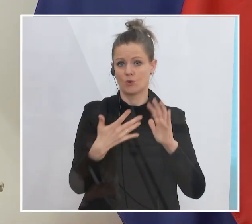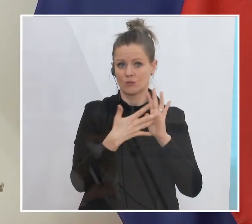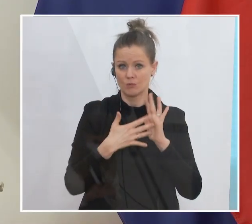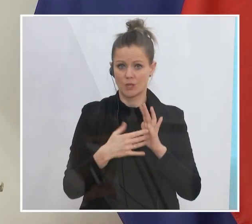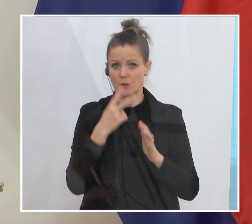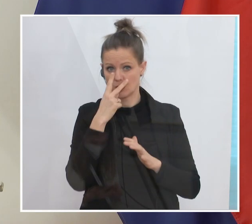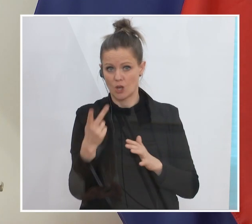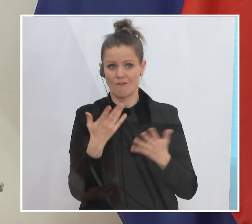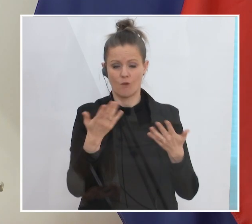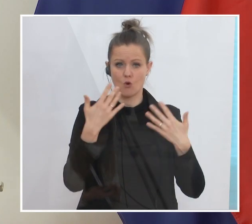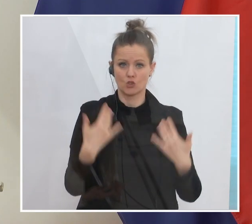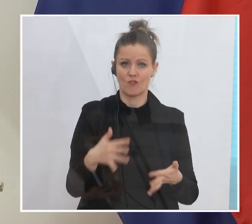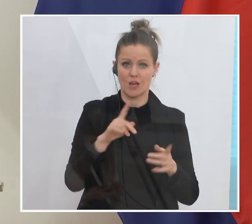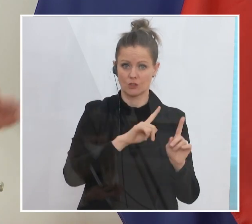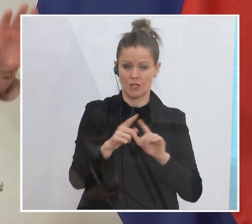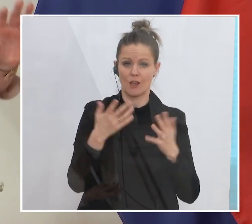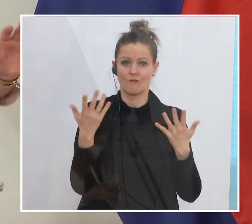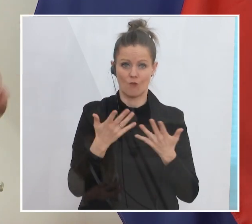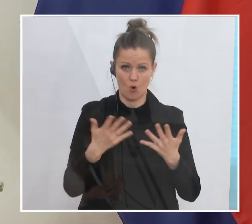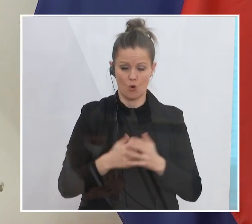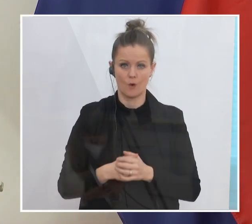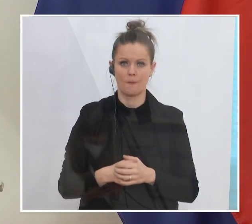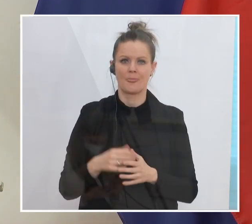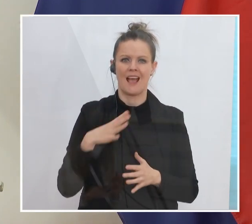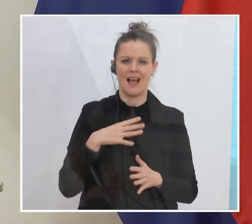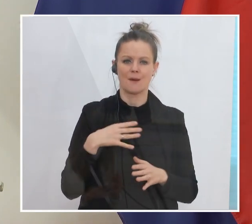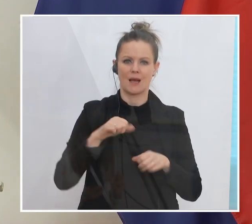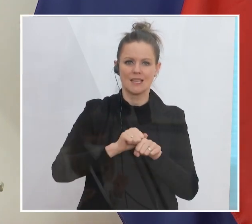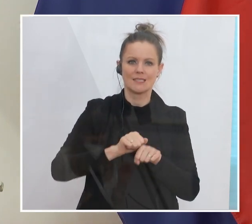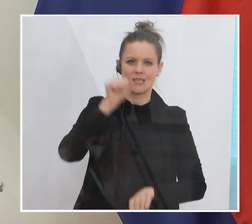wo Schwachstellen sind. Aber ich würde weder ein Zertifikat in Frage stellen